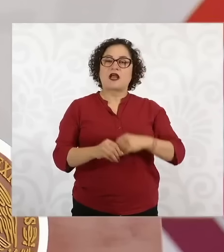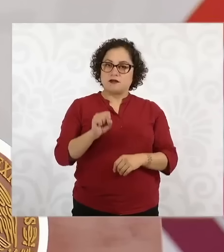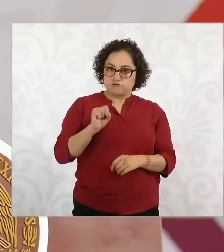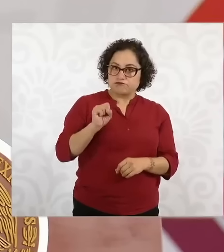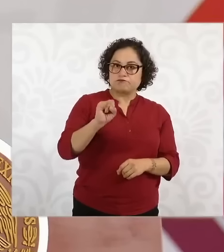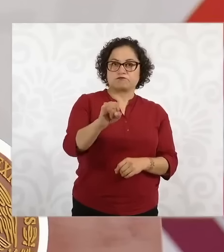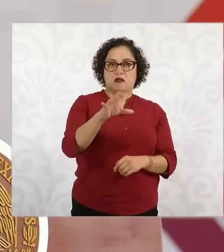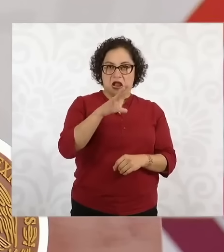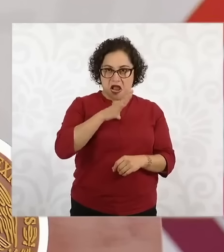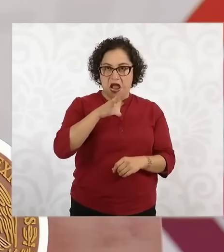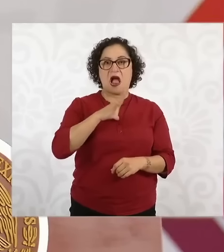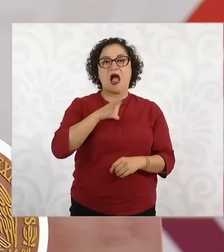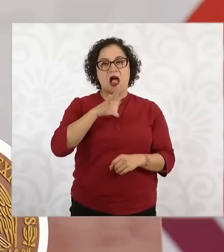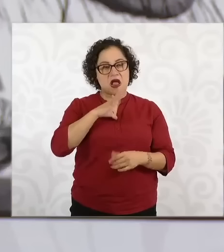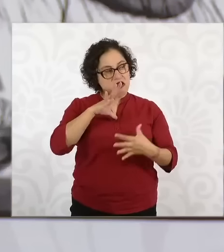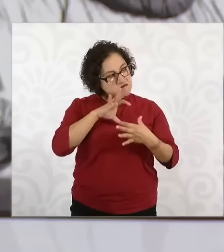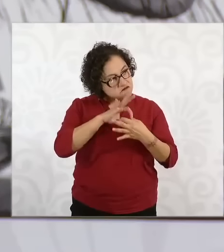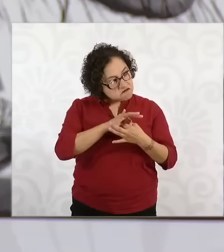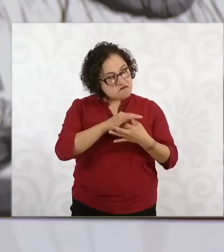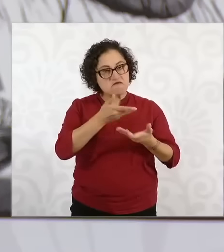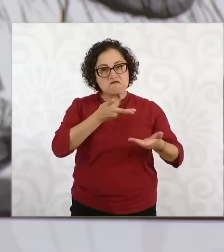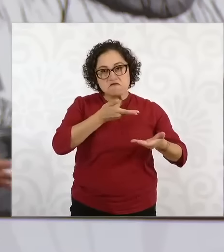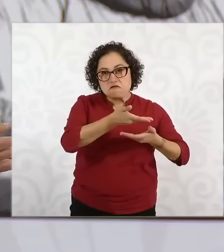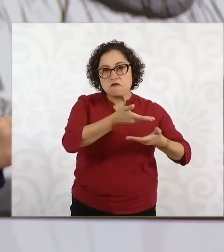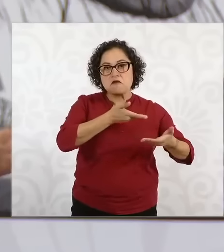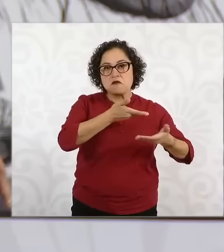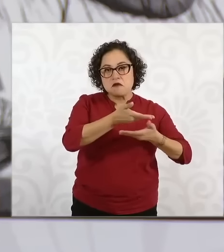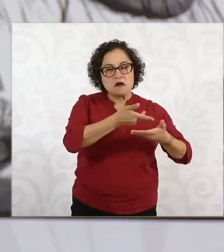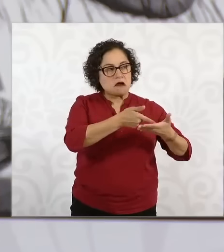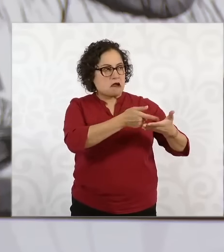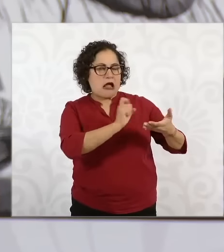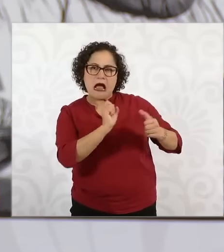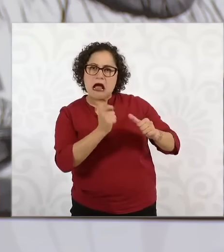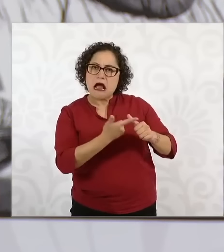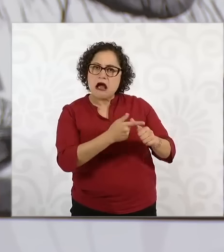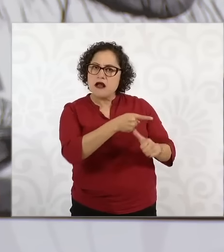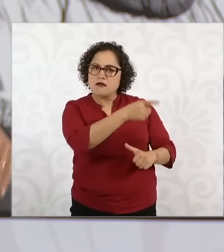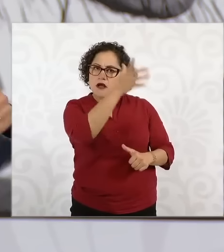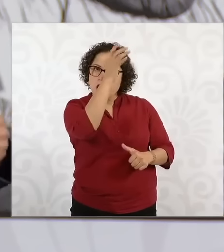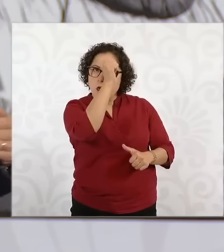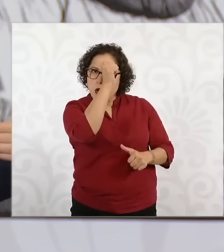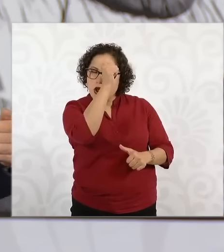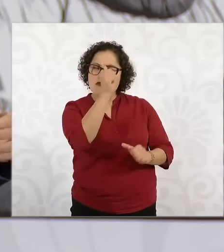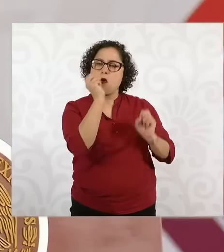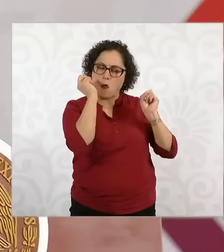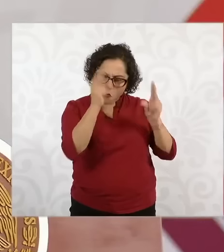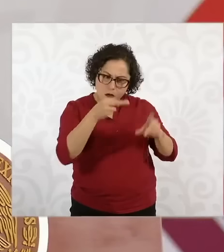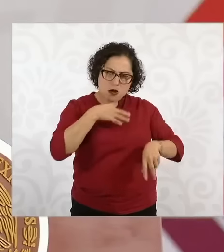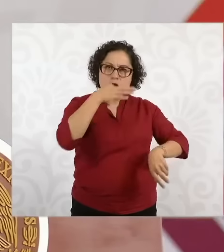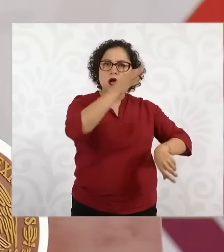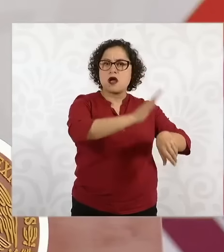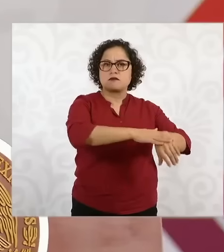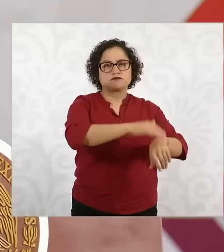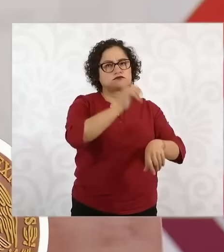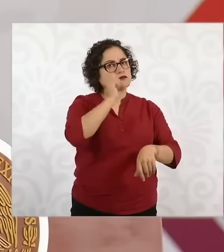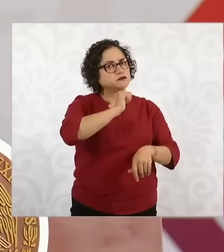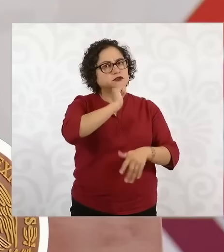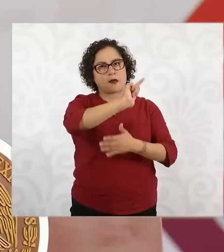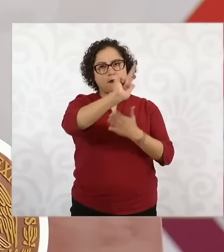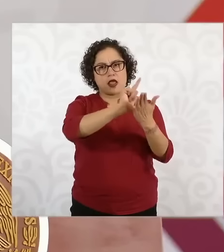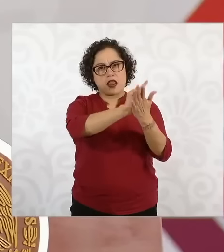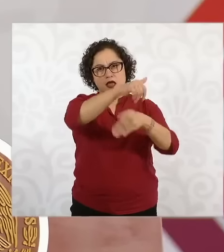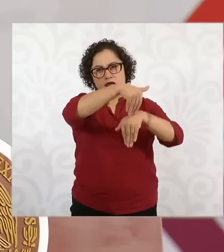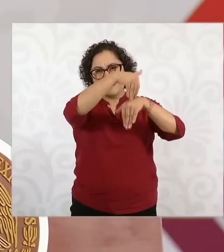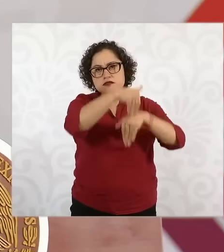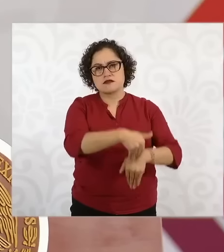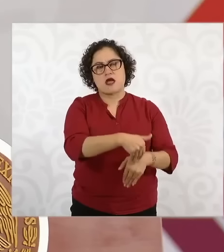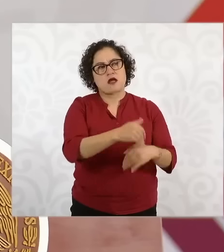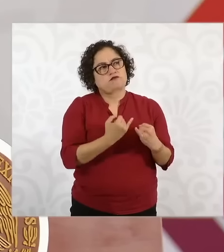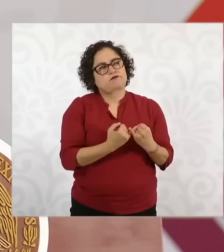y con donde no estamos de acuerdo lo decimos, ¿no? Siempre en el marco de nuestra soberanía.